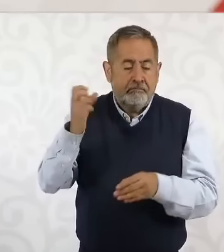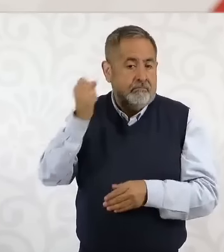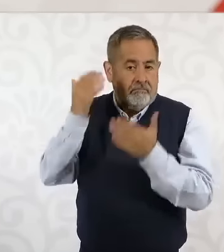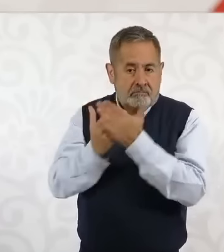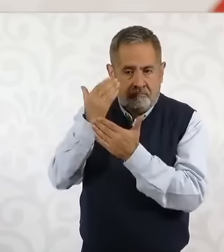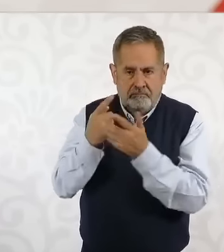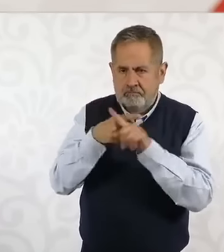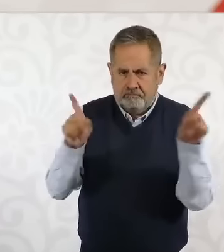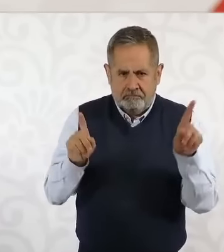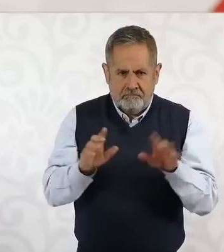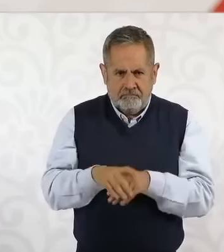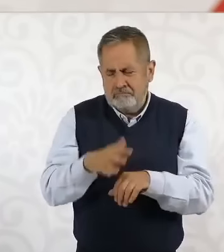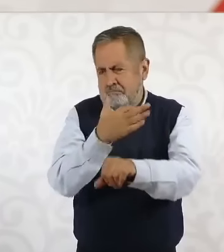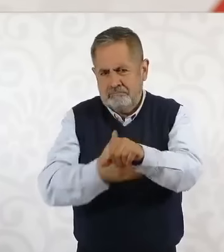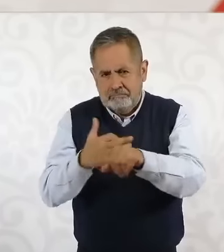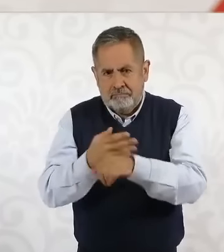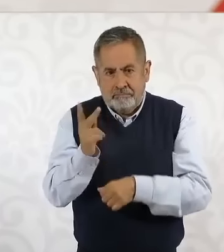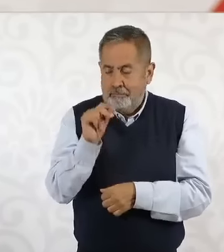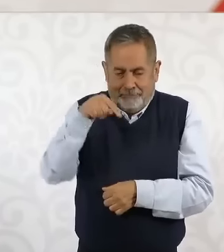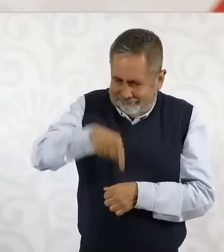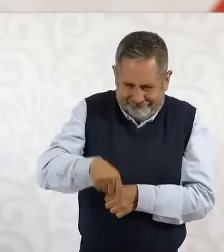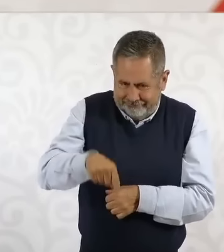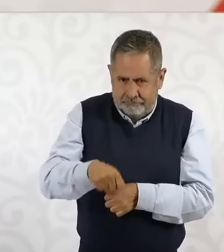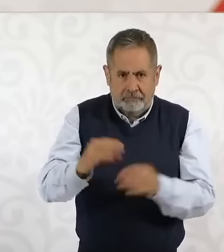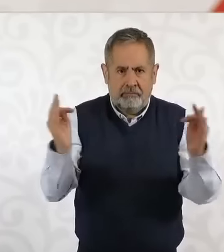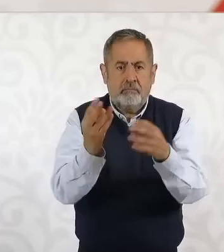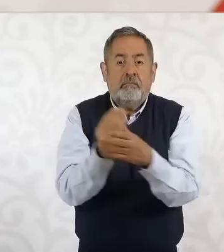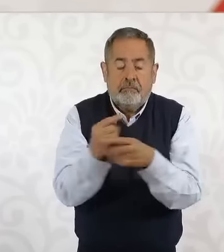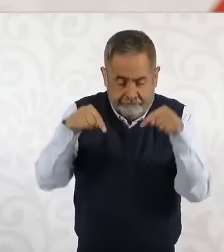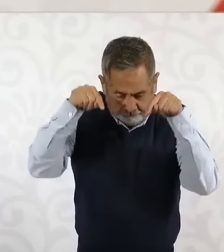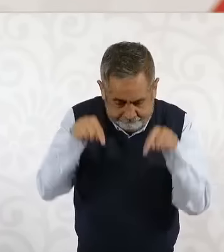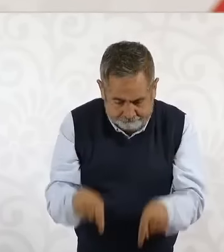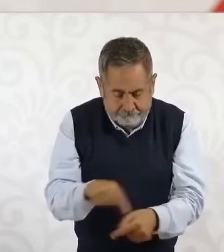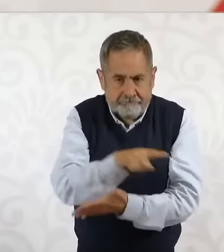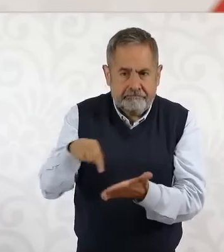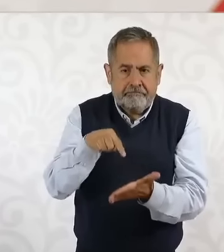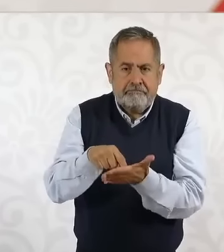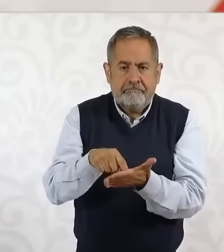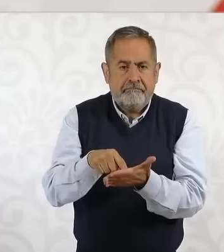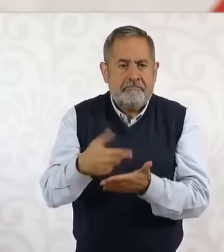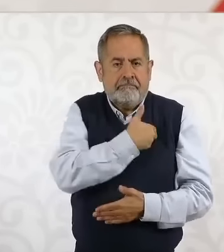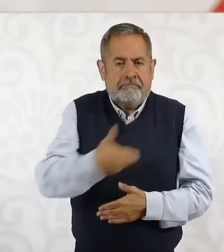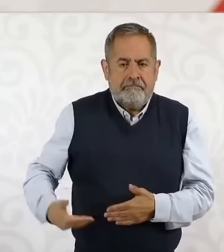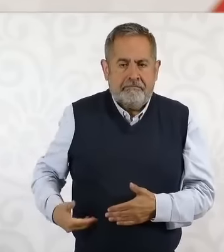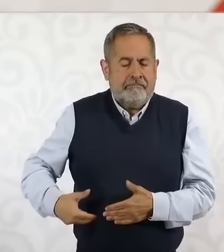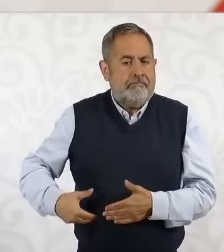otro espacio o en la tarde, pero no aquí. Este es el espacio pues de la presidencia de la República